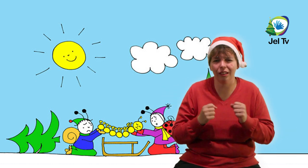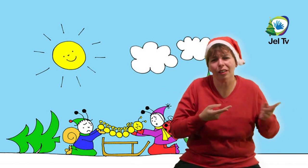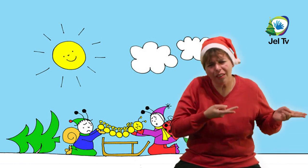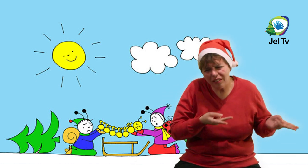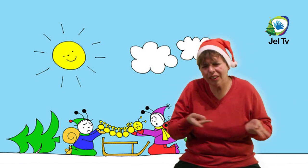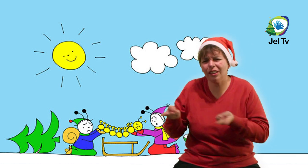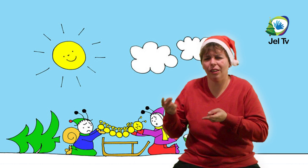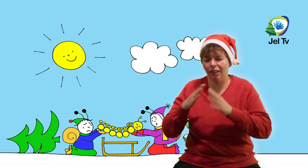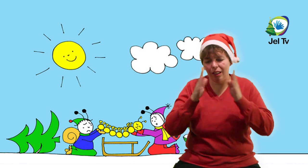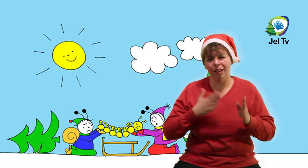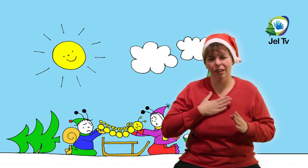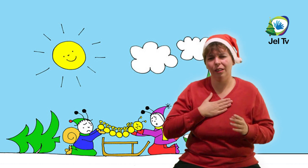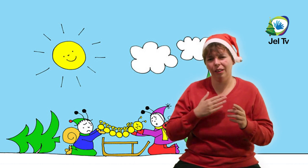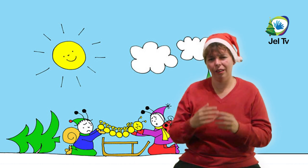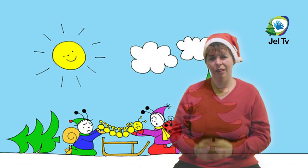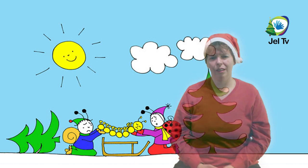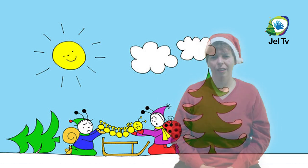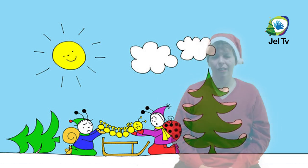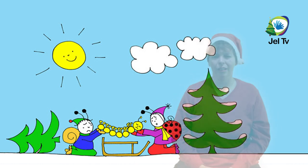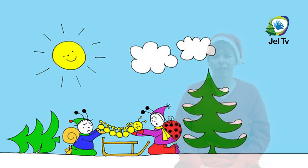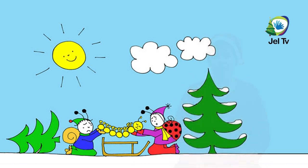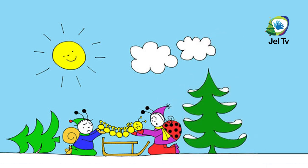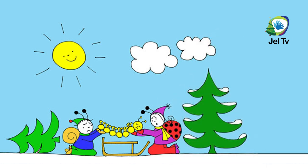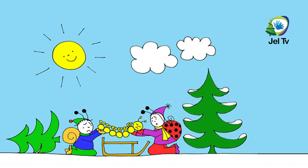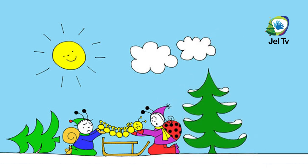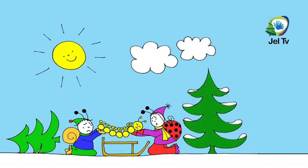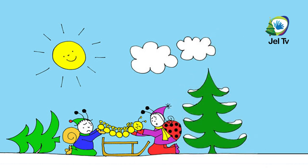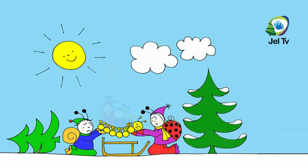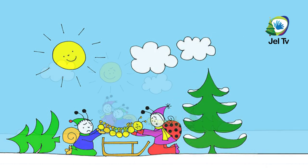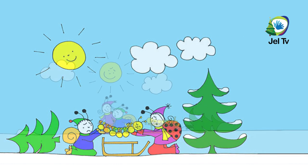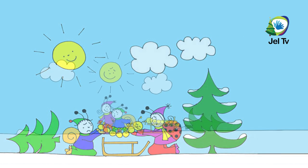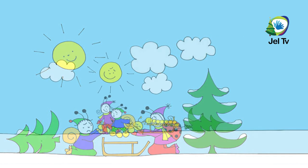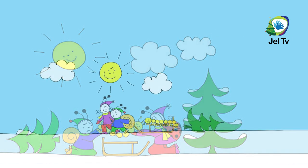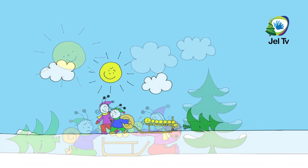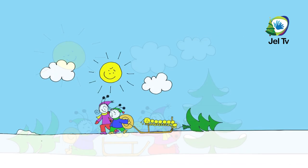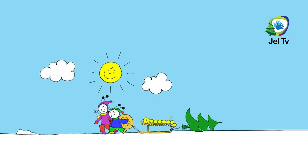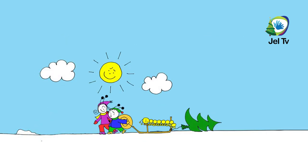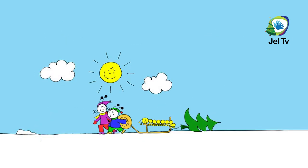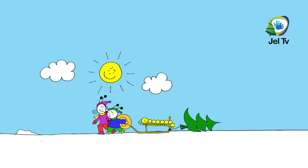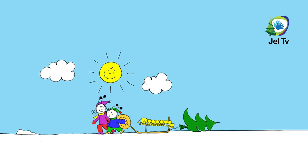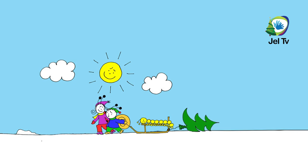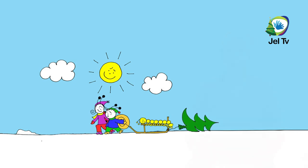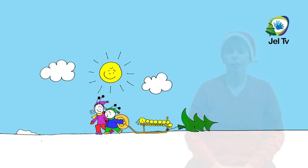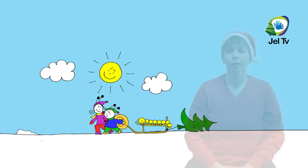Vigyünk el a házikómba!